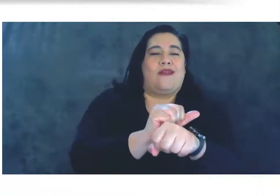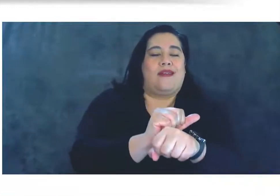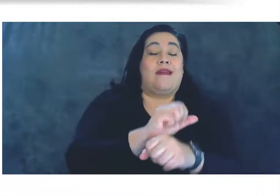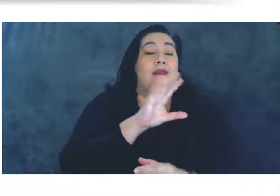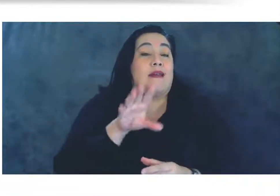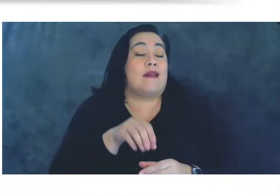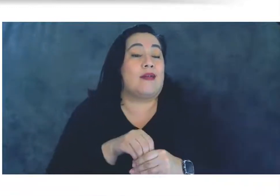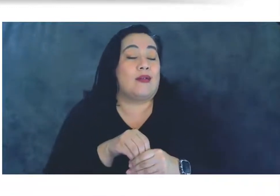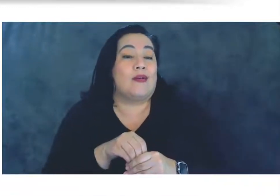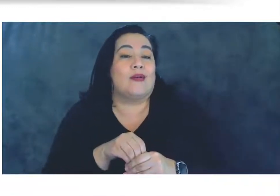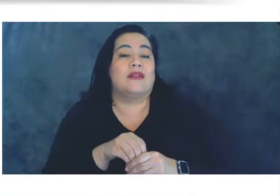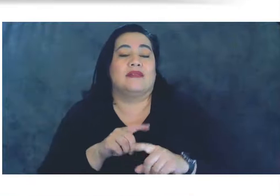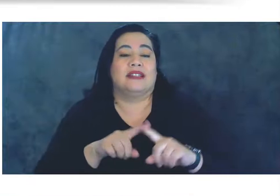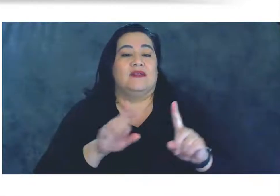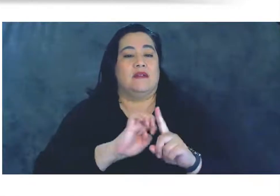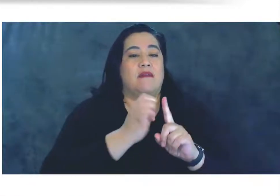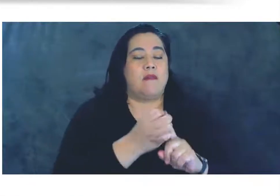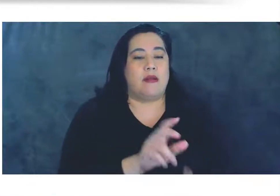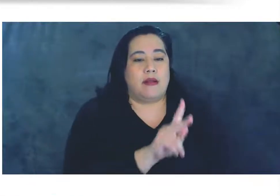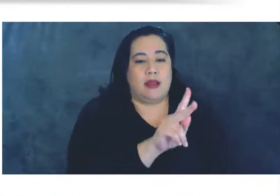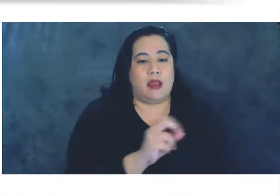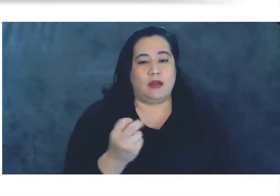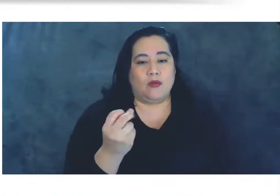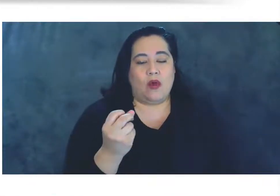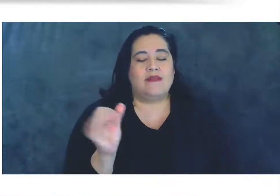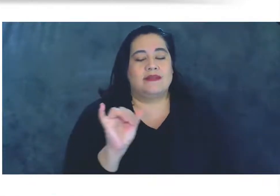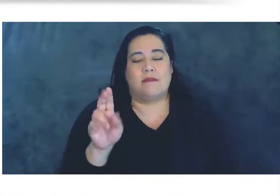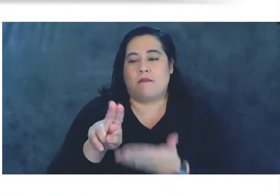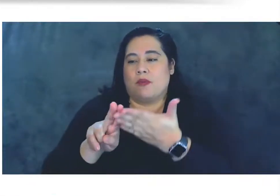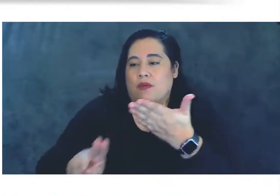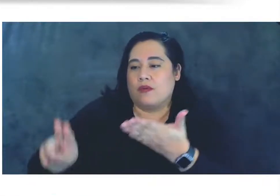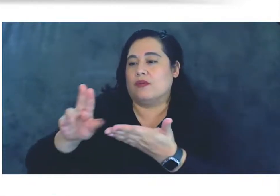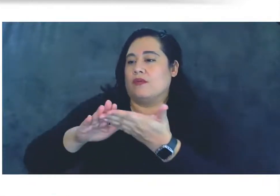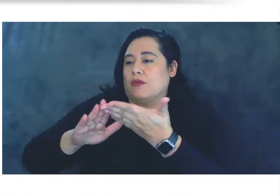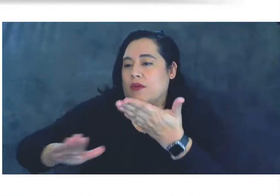Incluye entornos tanto k-12 como post secundarios como su enfoque.